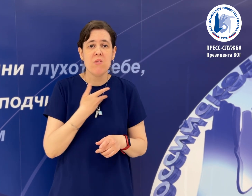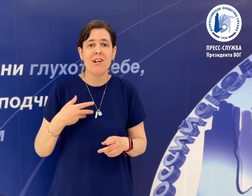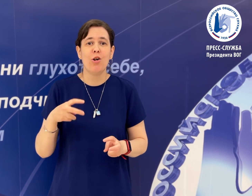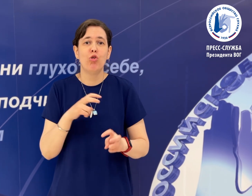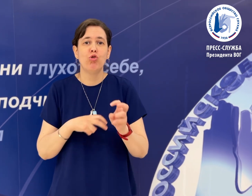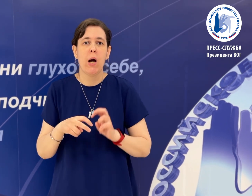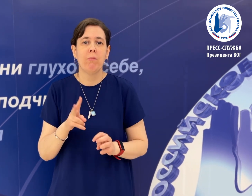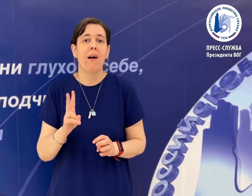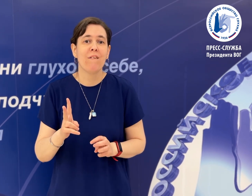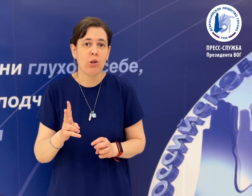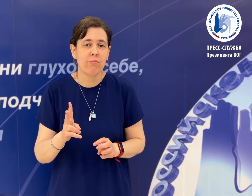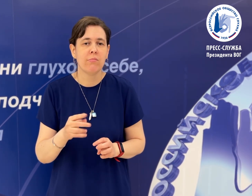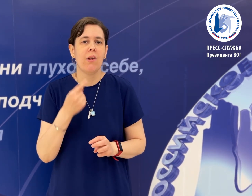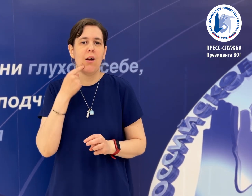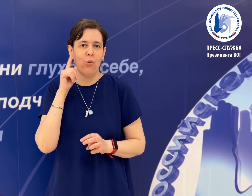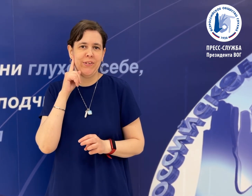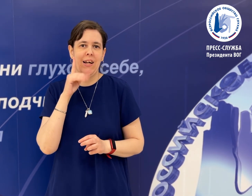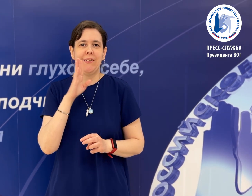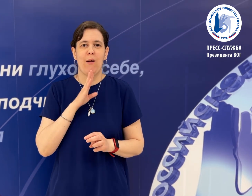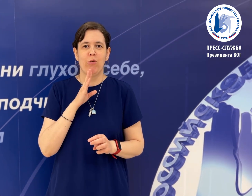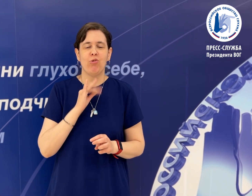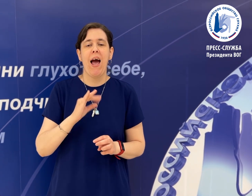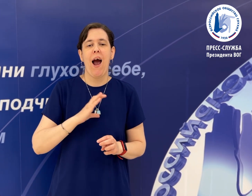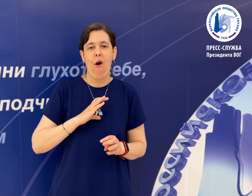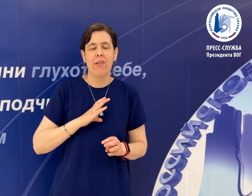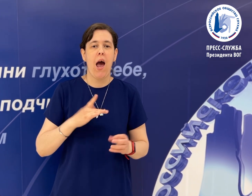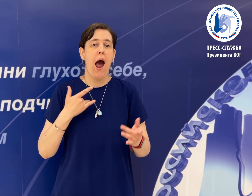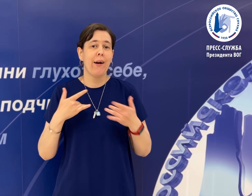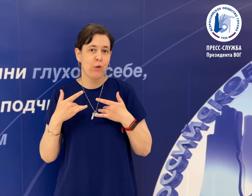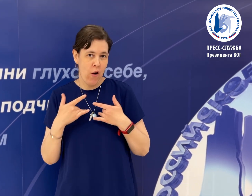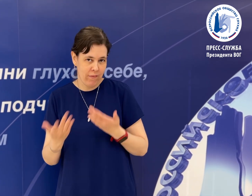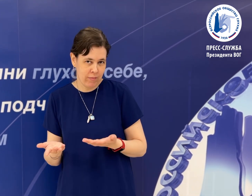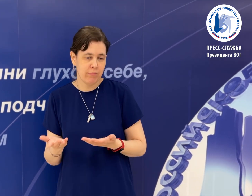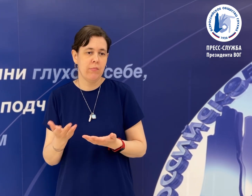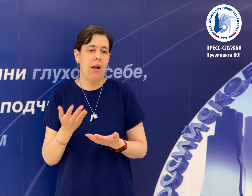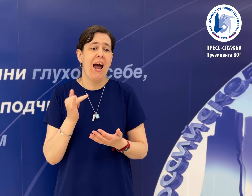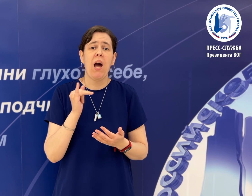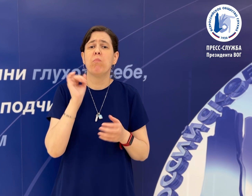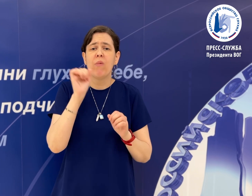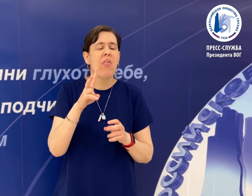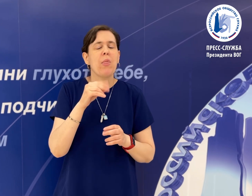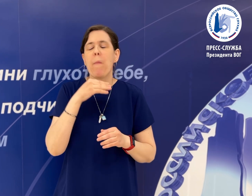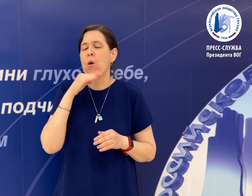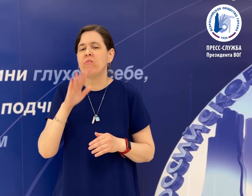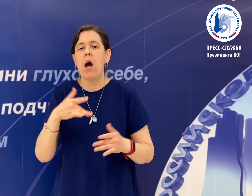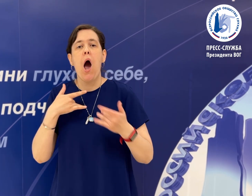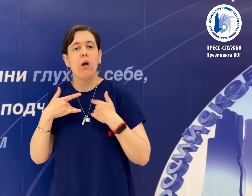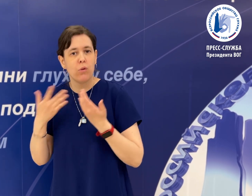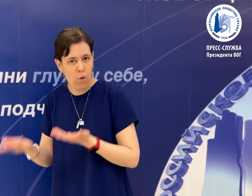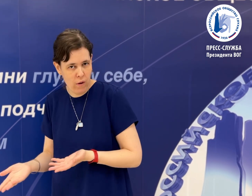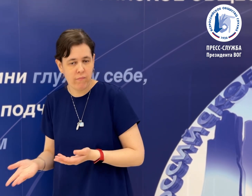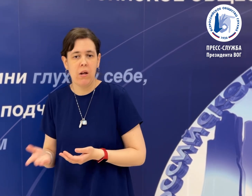Поэтому мы ищем глухих, слабослышащих и CODA актёров, как профессиональных, так и не профессиональных.